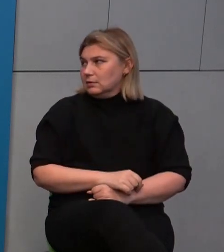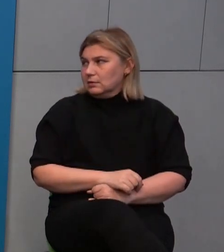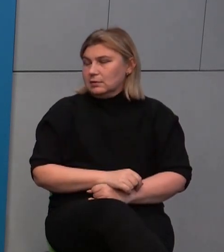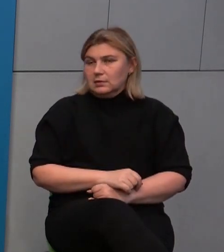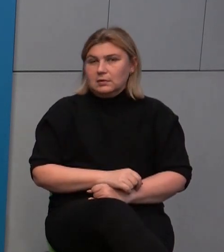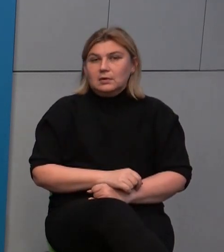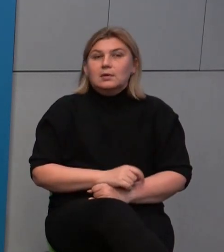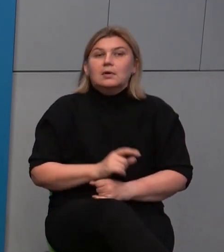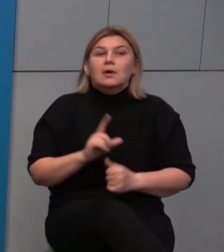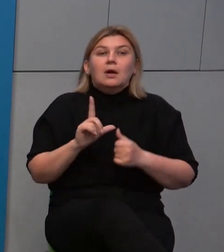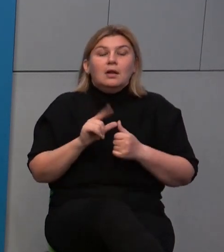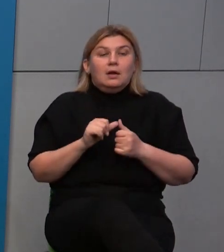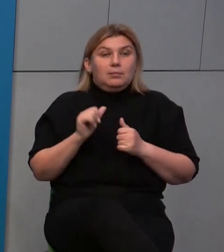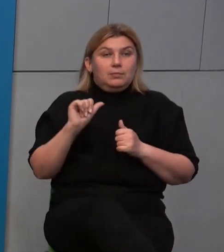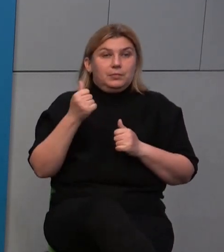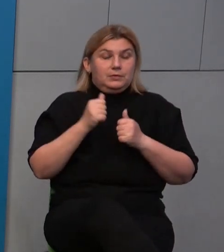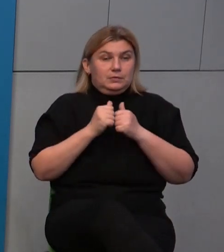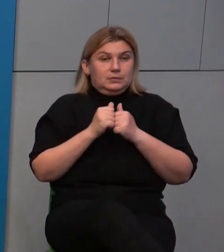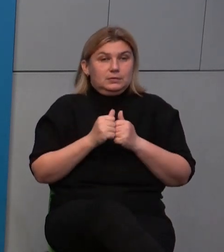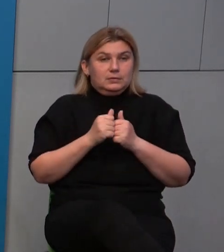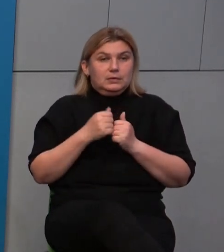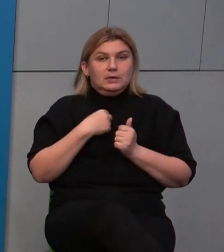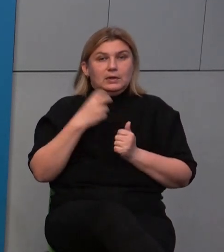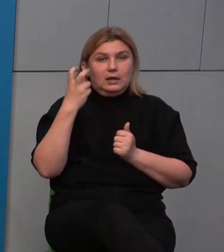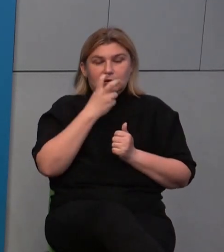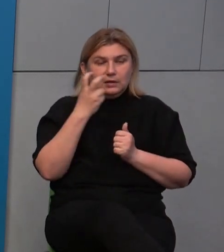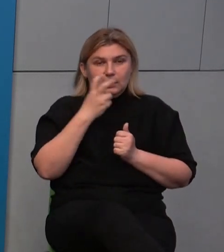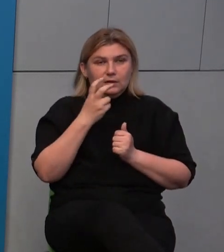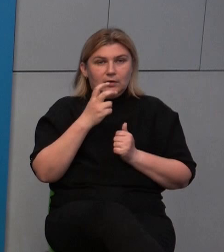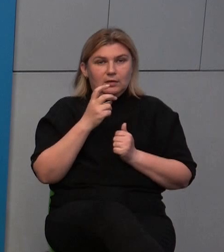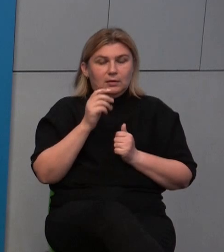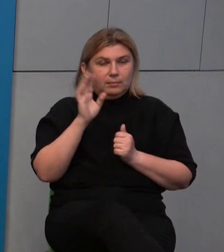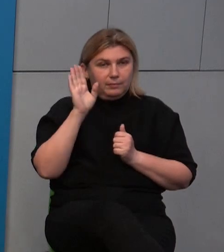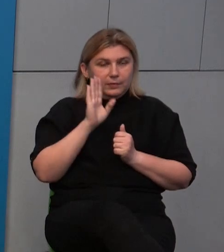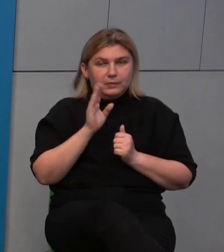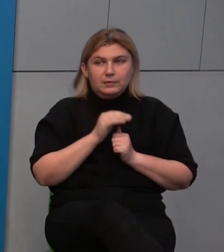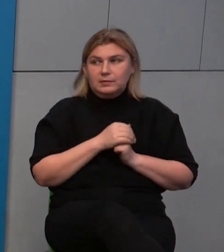Ale w pierwszym zdaniu napisałam, że w ogóle nie interesuję się science fiction, wtedy tak było